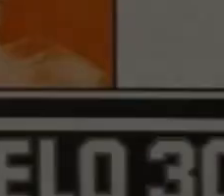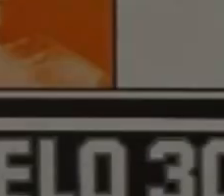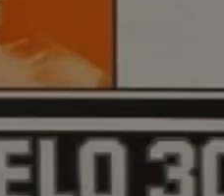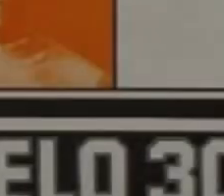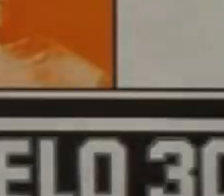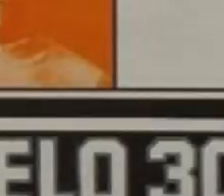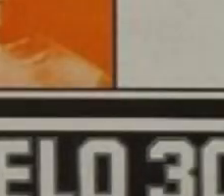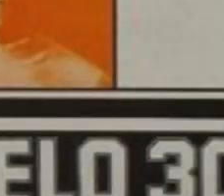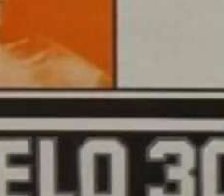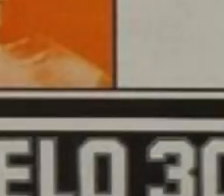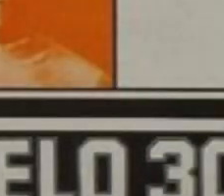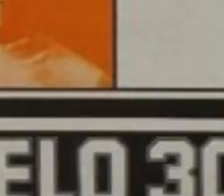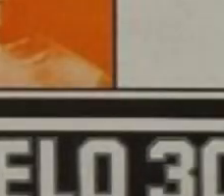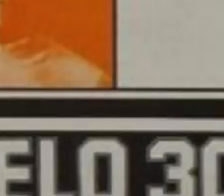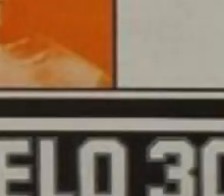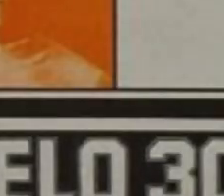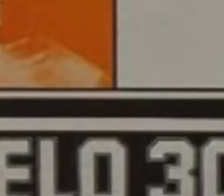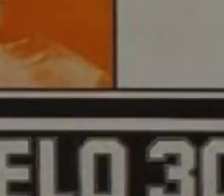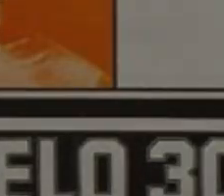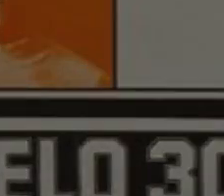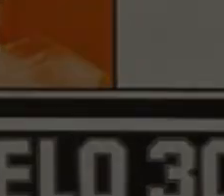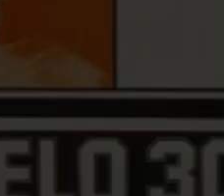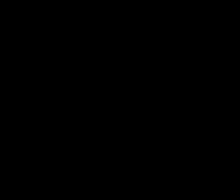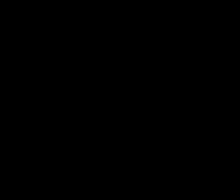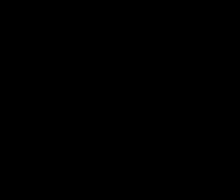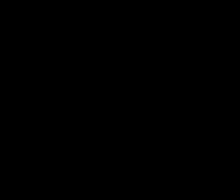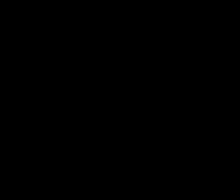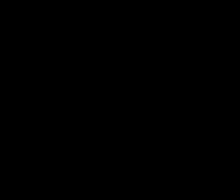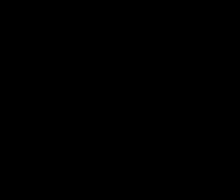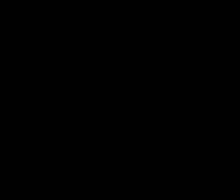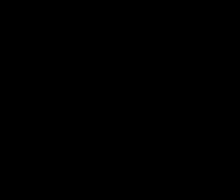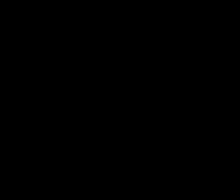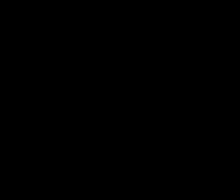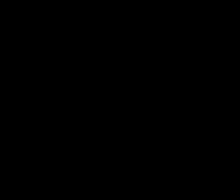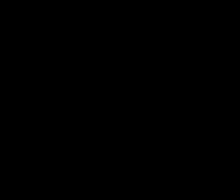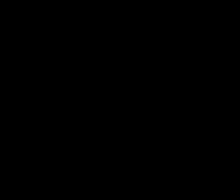[Música]